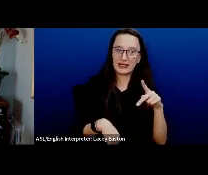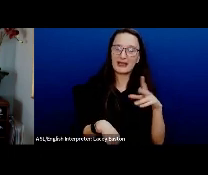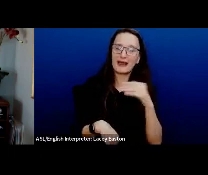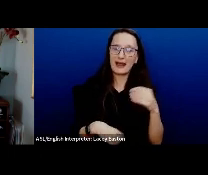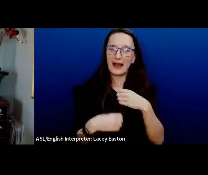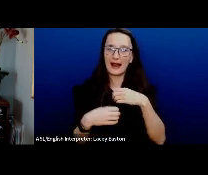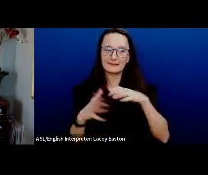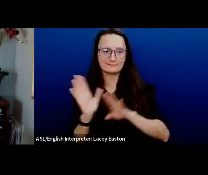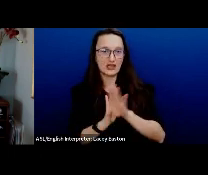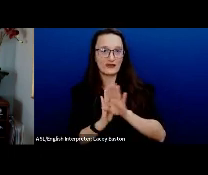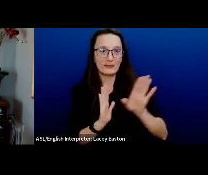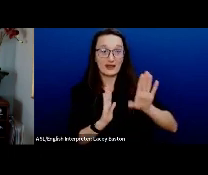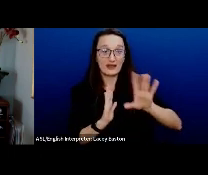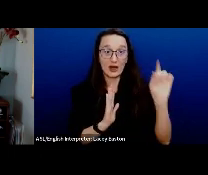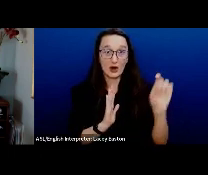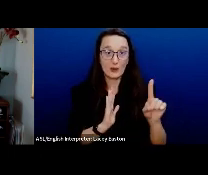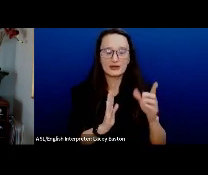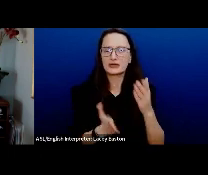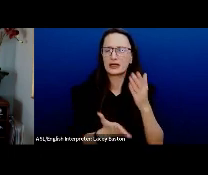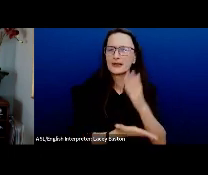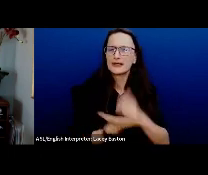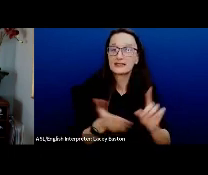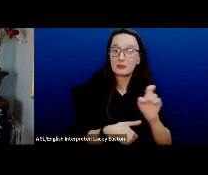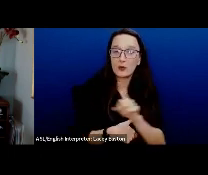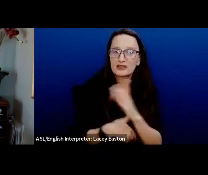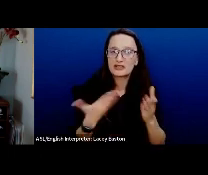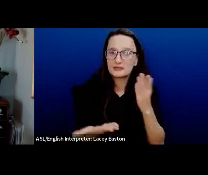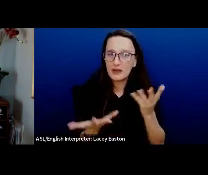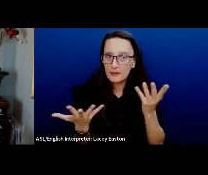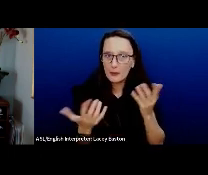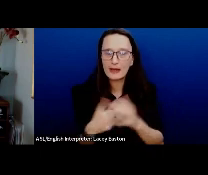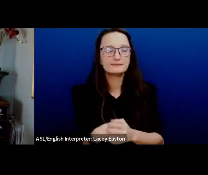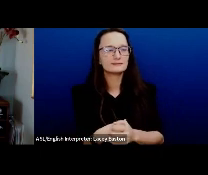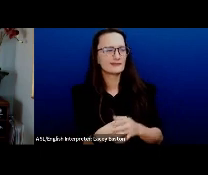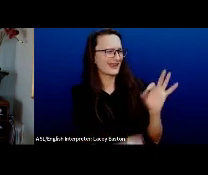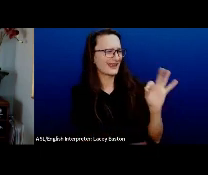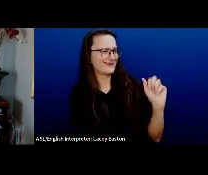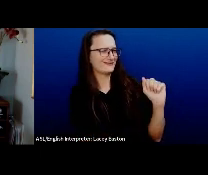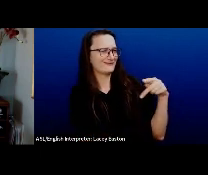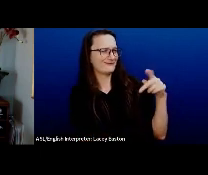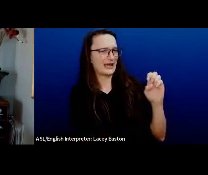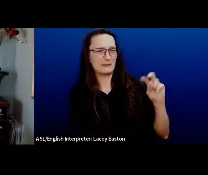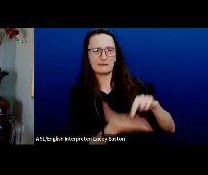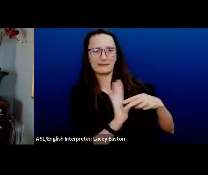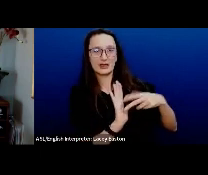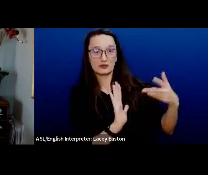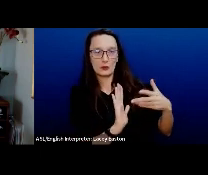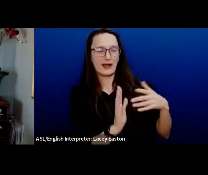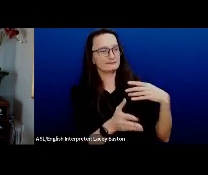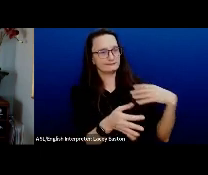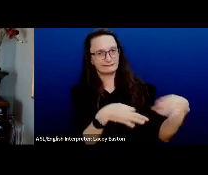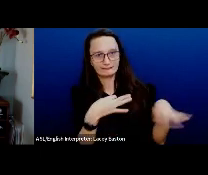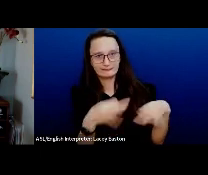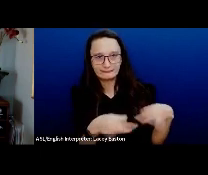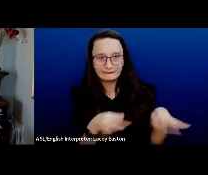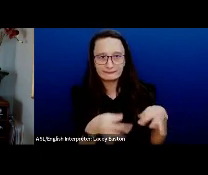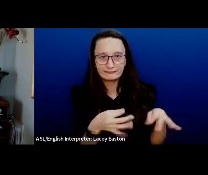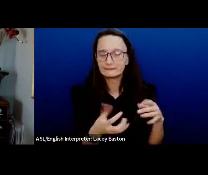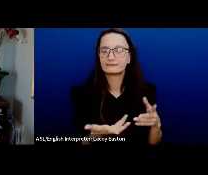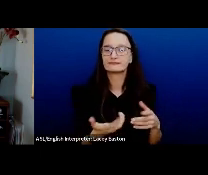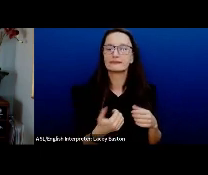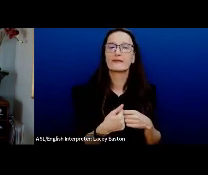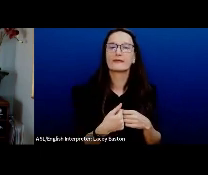pueden ser ¿qué significa FAPE? y obteniendo esa explicación de ellos